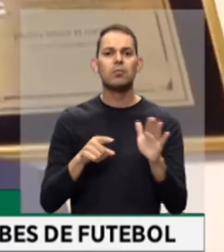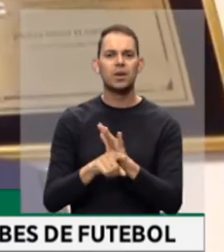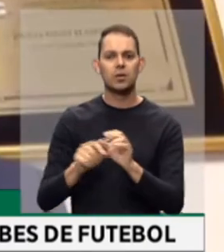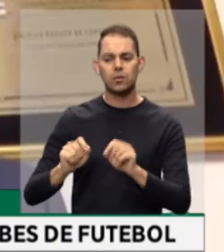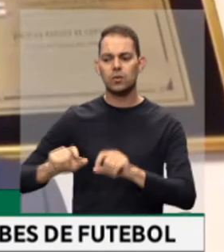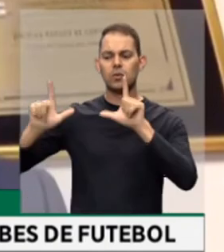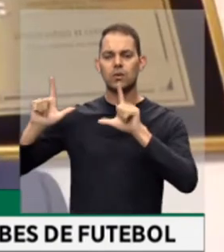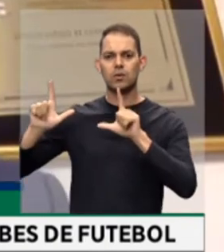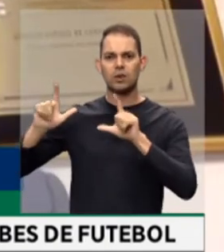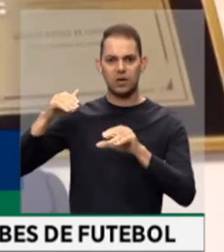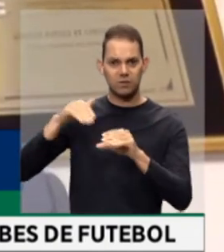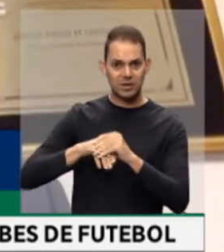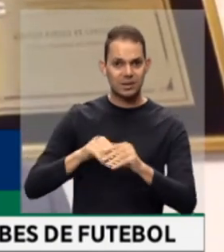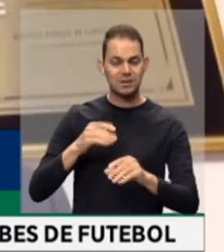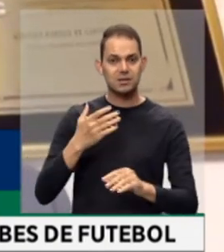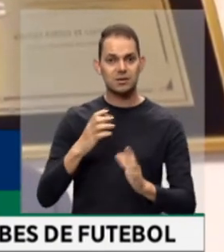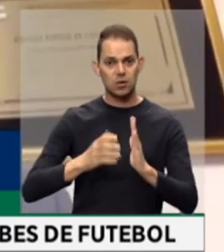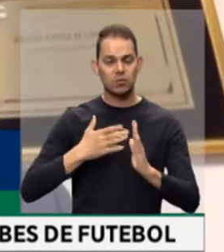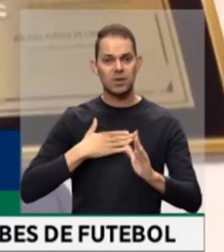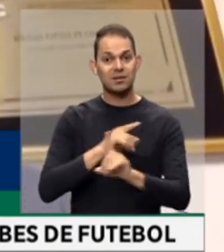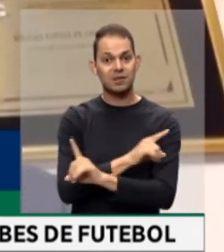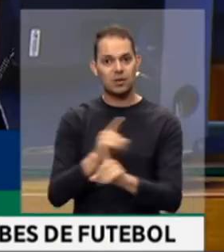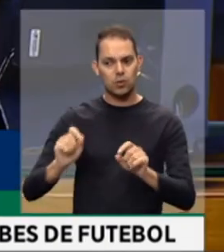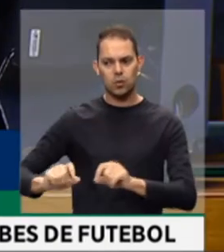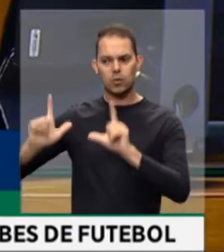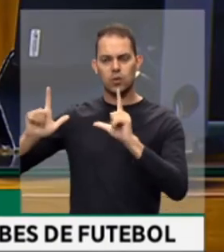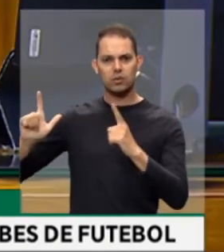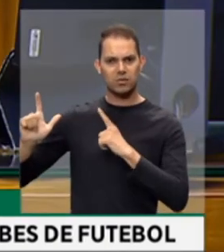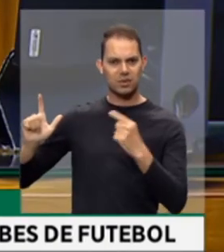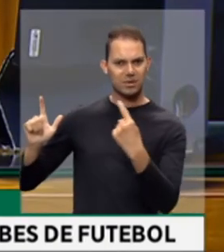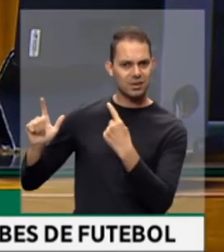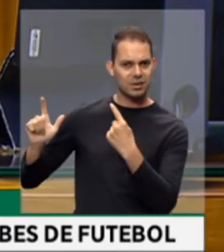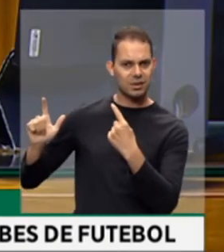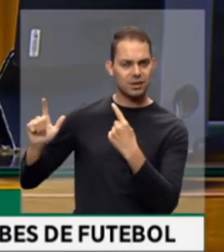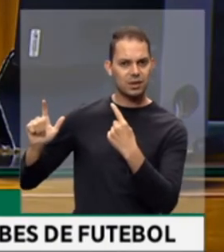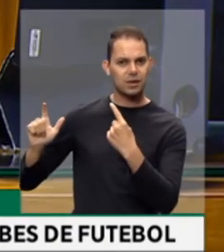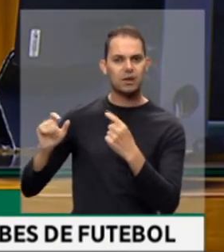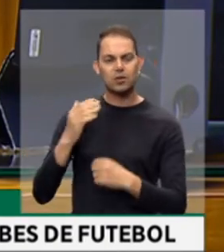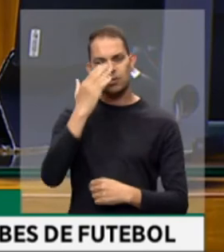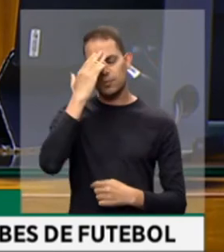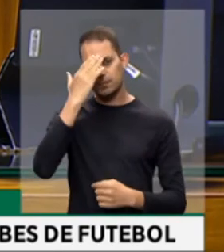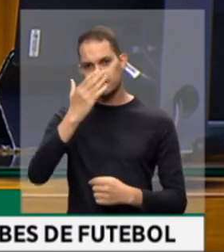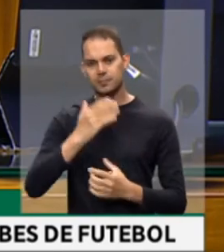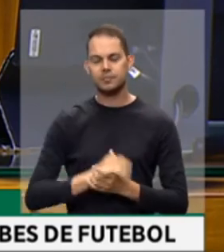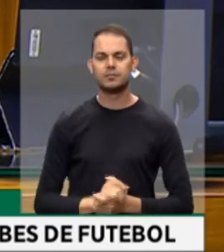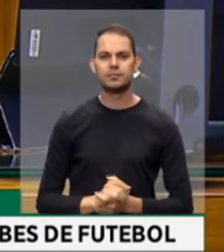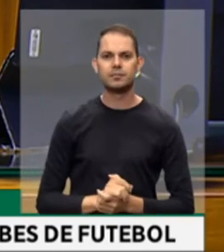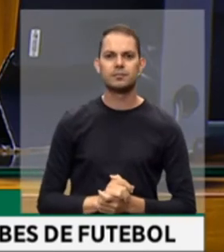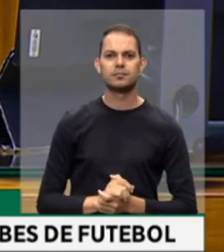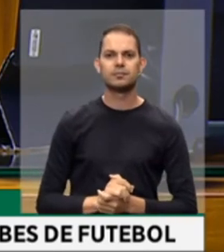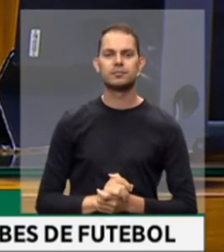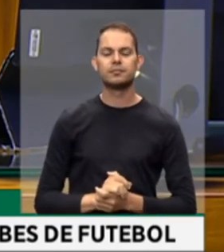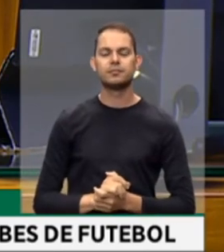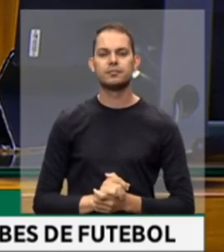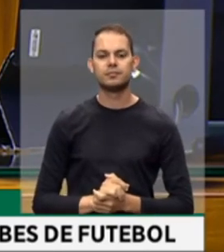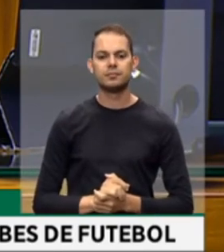[PRESIDENTE]: POIS NÃO, DEPUTADO. [DEPUTADO]: SÓ QUERIA SABER SE JÁ ESTÁ NO PAINEL, A ORIENTAÇÃO DO REPUBLICANOS É NÃO A ESSE DESTAQUE. -- [PRESIDENTE]: